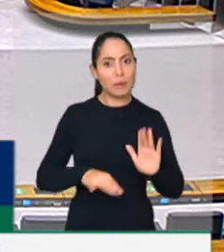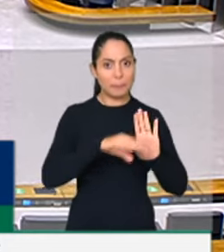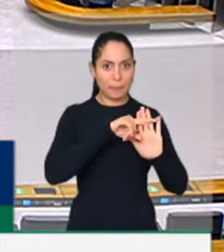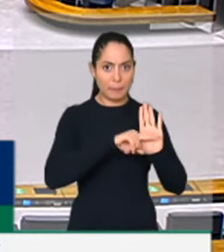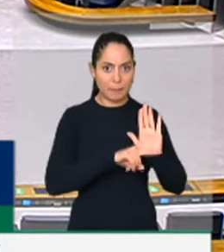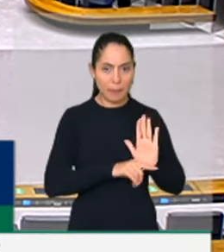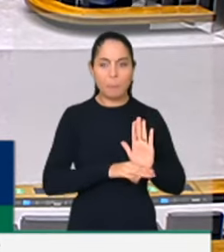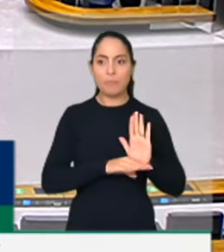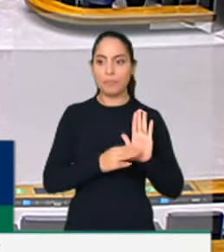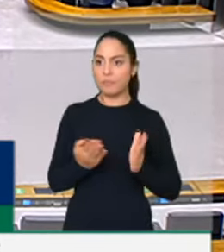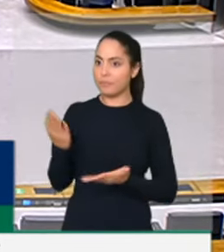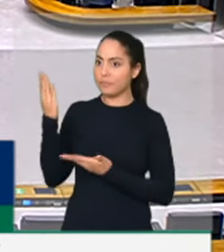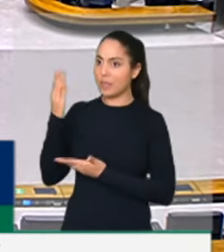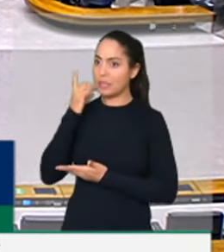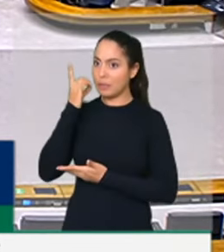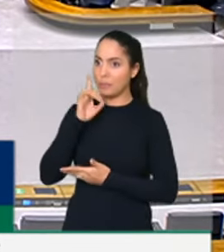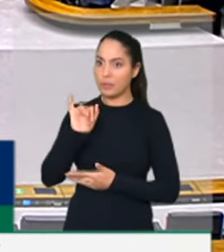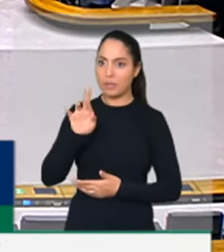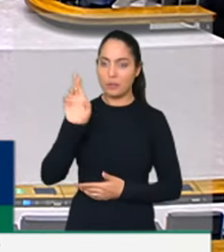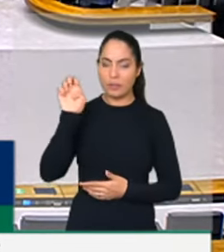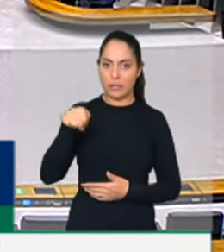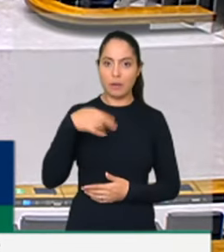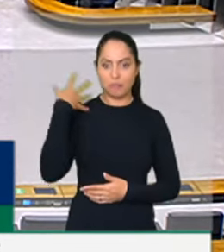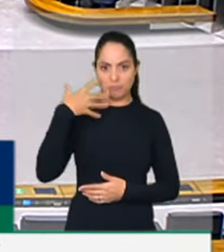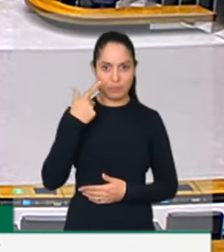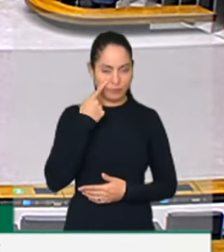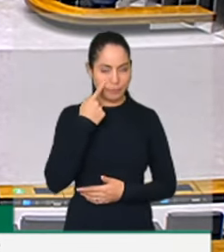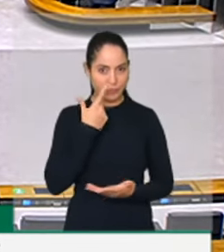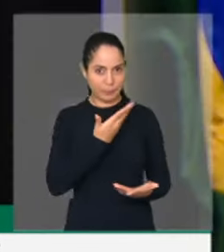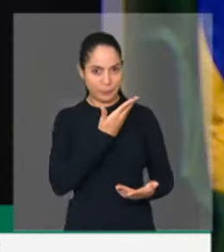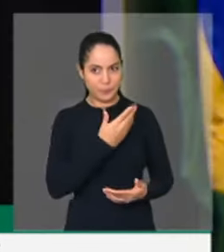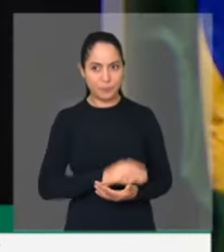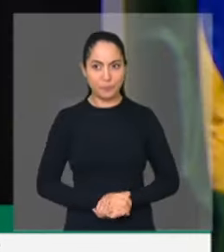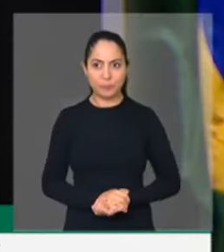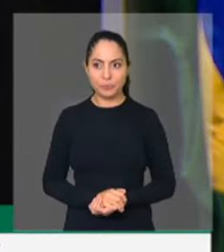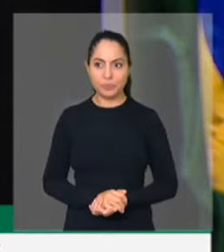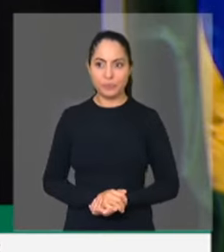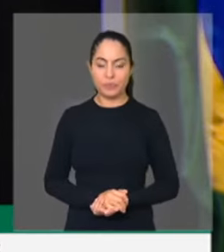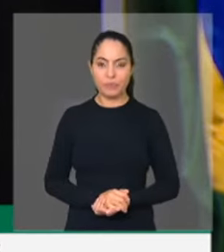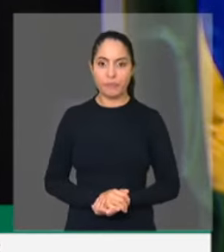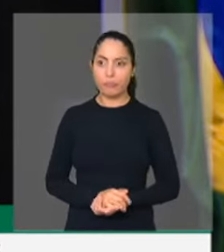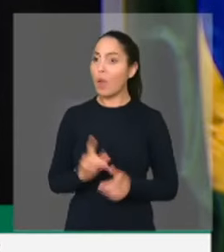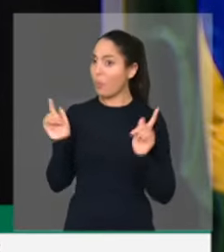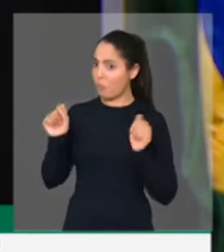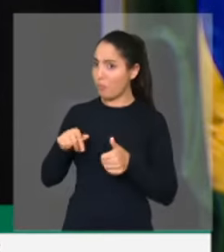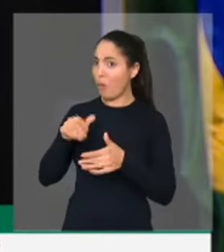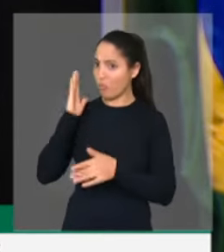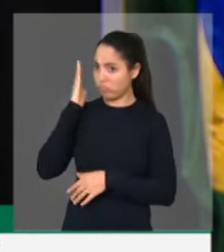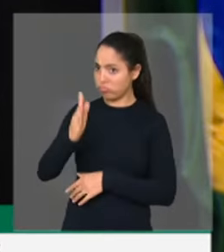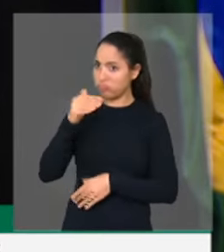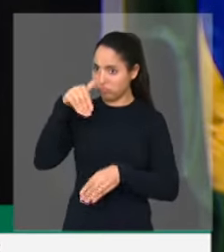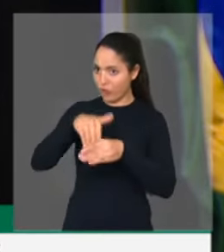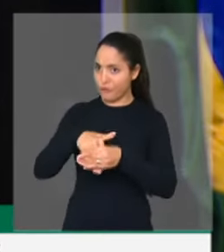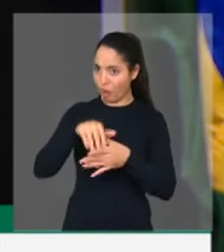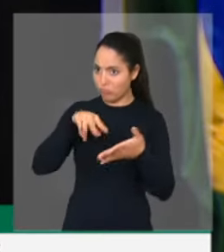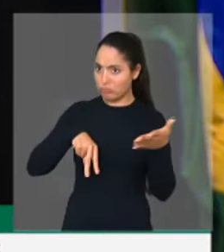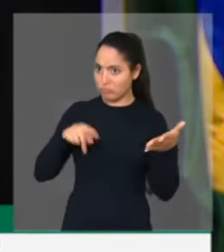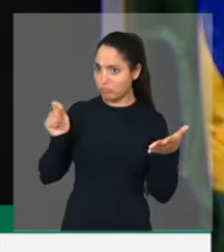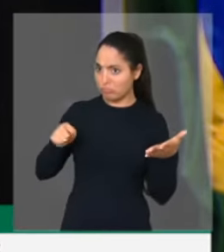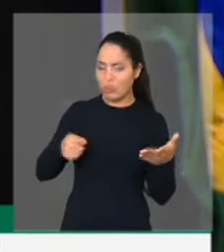COMEÇA A FALAR E A GENTE ACOMPANHA. [PRESIDENTE]: PARA IR DIRETO AO VOTO DO RELATOR. POIS NÃO, DEPUTADO, PODE IR DIRETO AO VOTO. [DEPUTADO]: O AGRAVAMENTO DA PANDEMIA DO